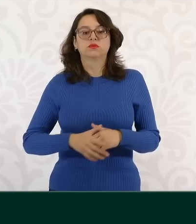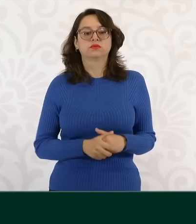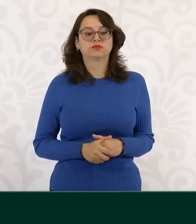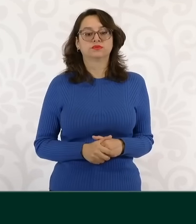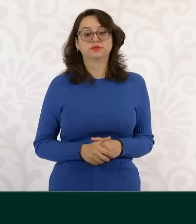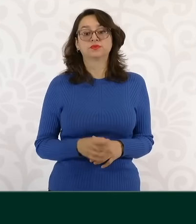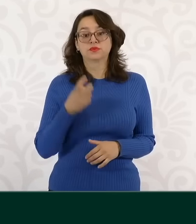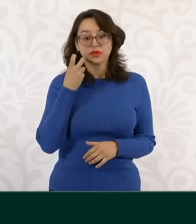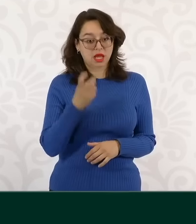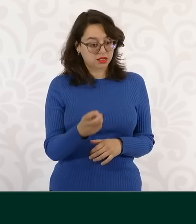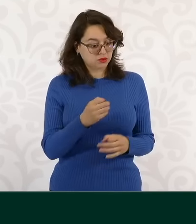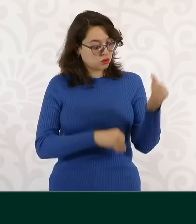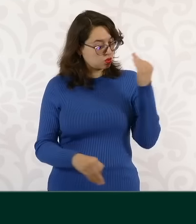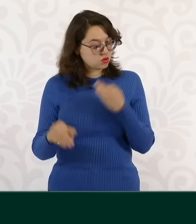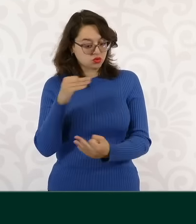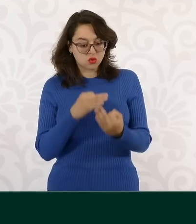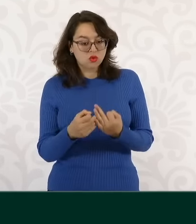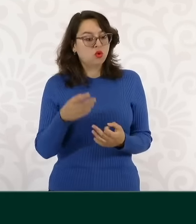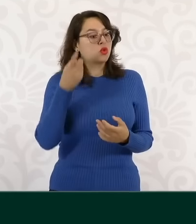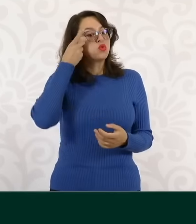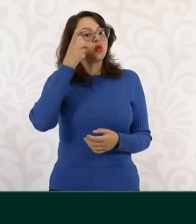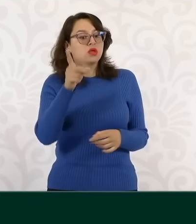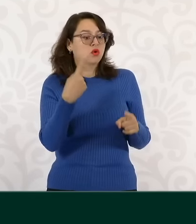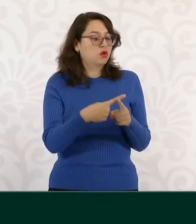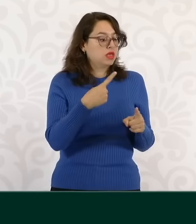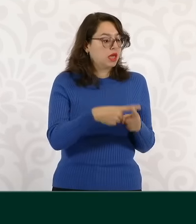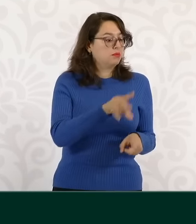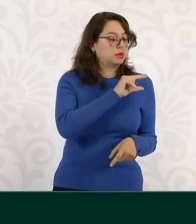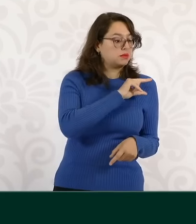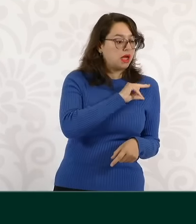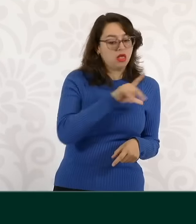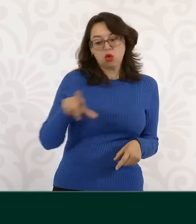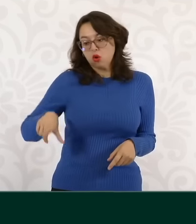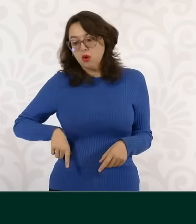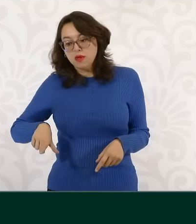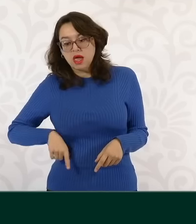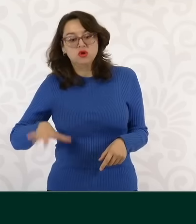situación jurídica entre propiedad privada, propiedad social, se integran los expedientes.